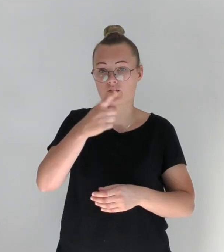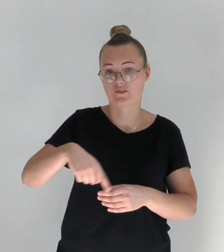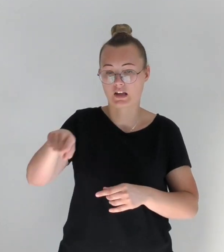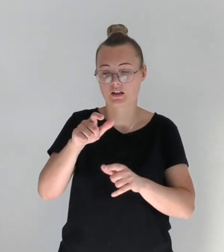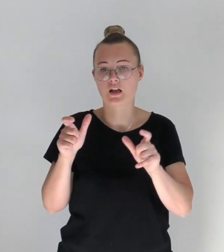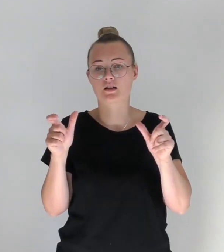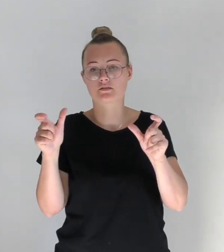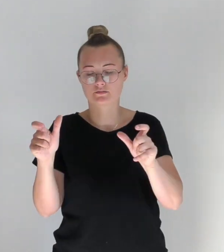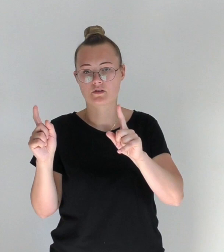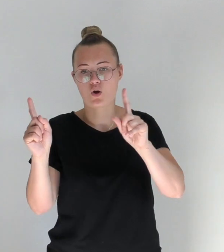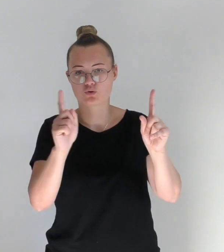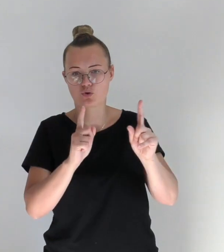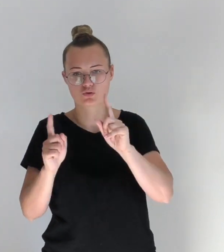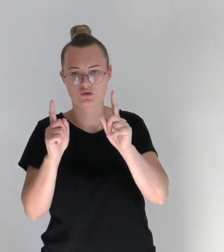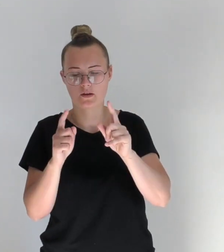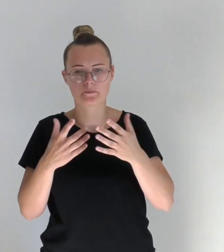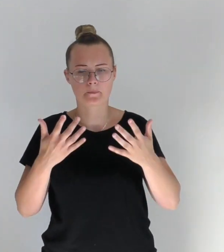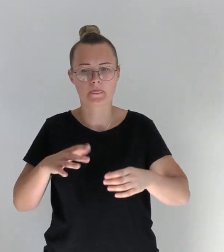Zachowaj ostrożność